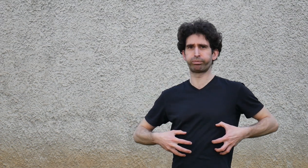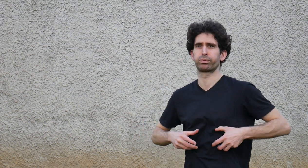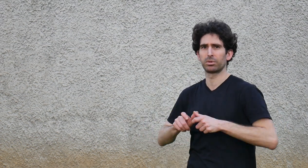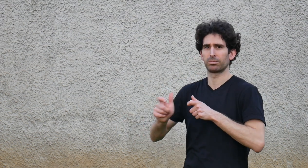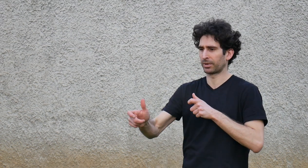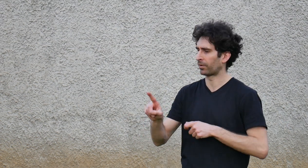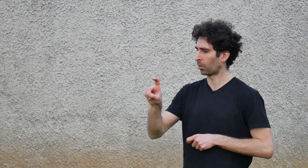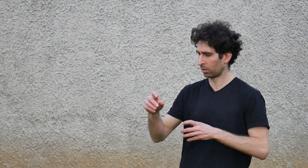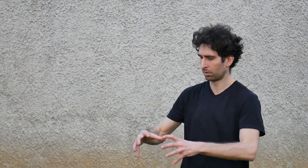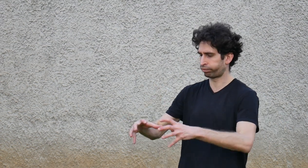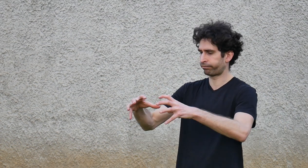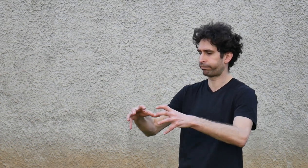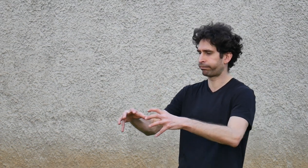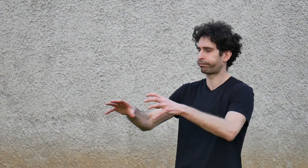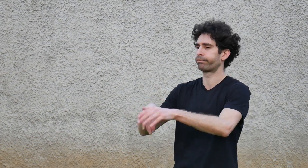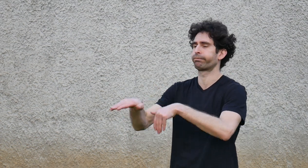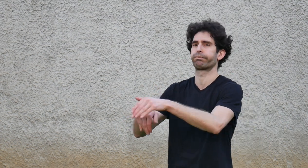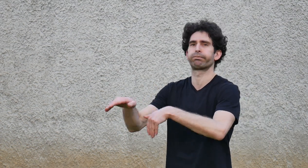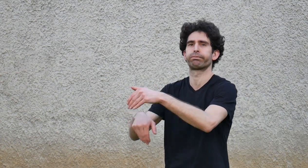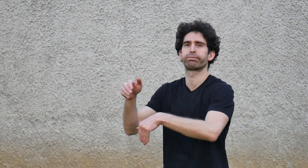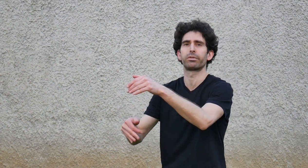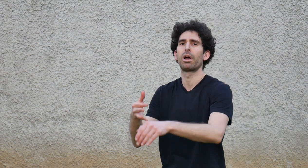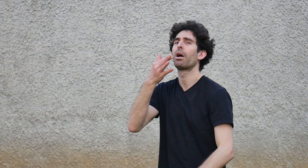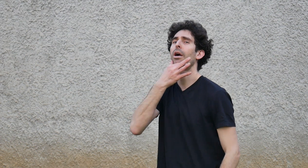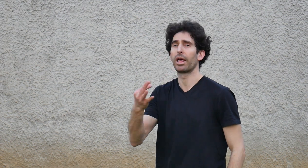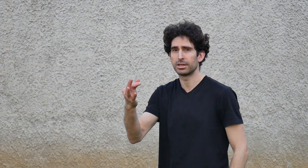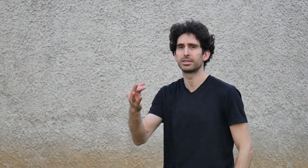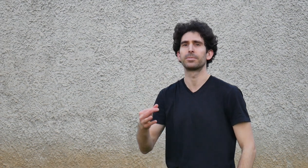et flottent alors dans l'eau, facilitant la nage.